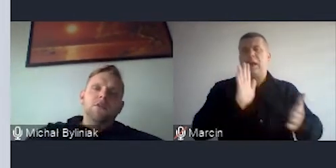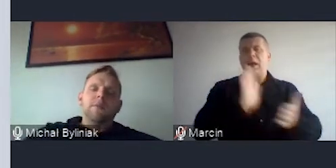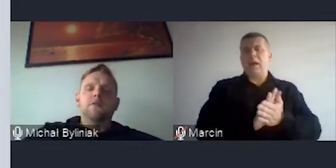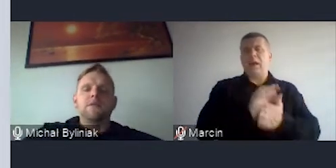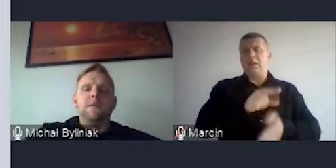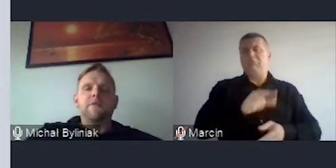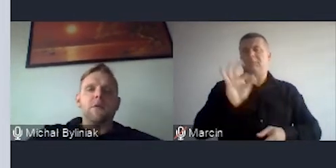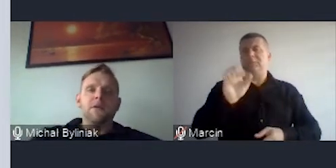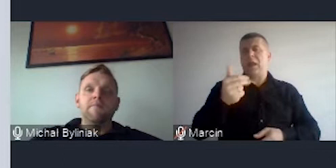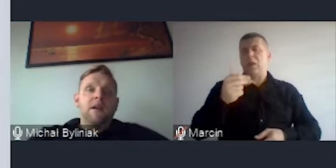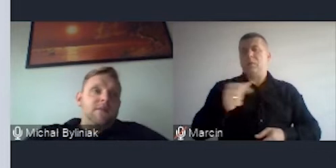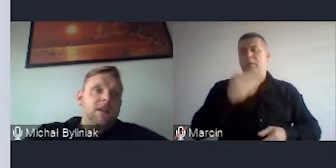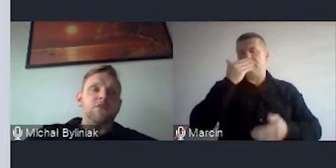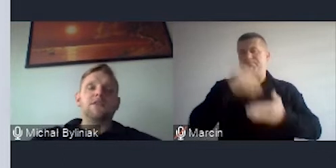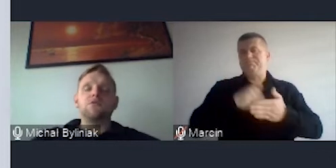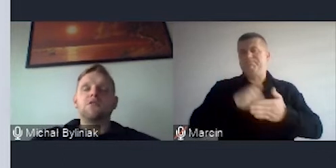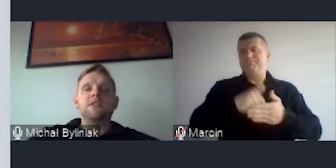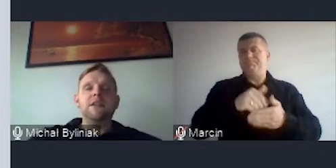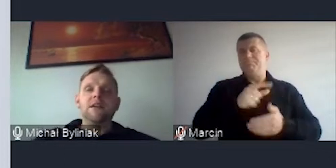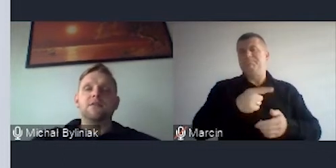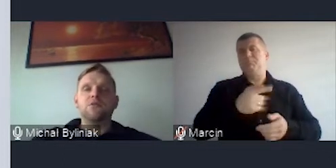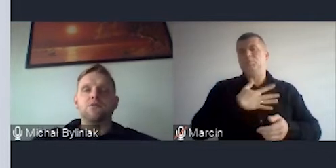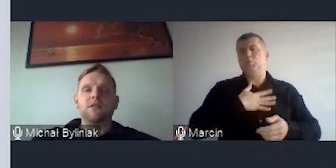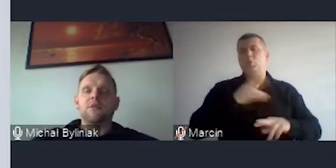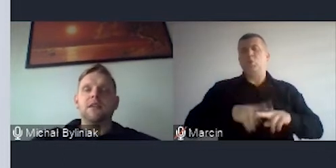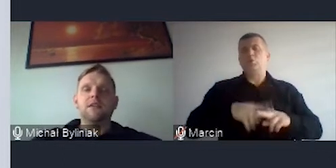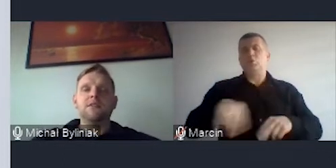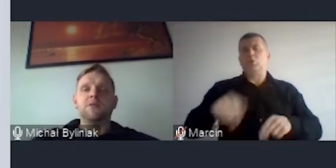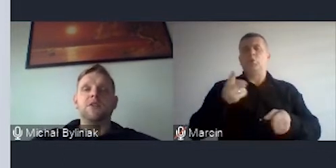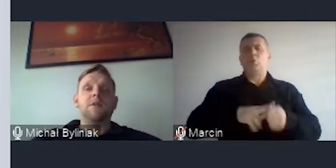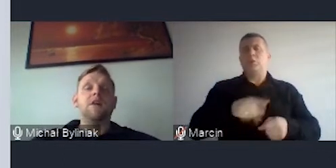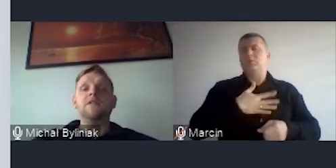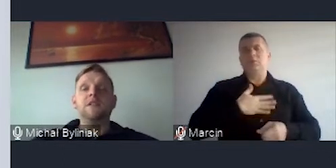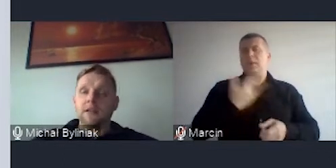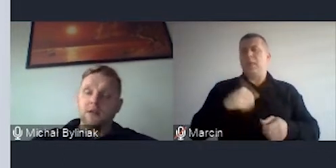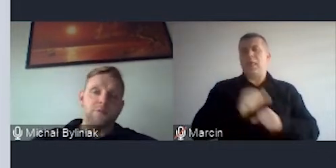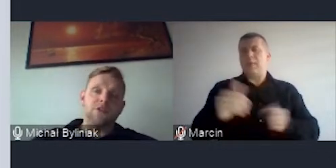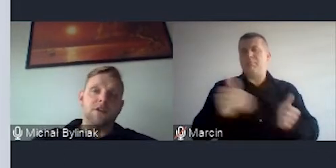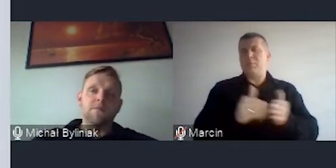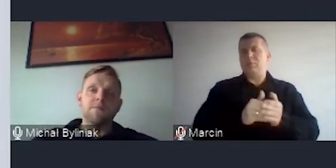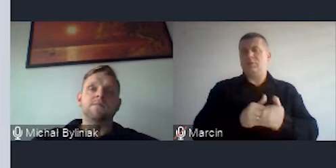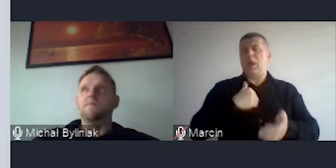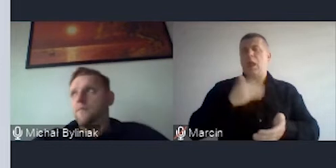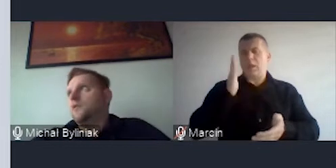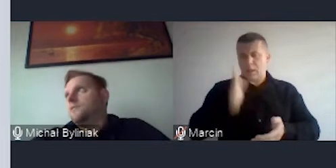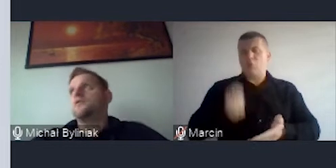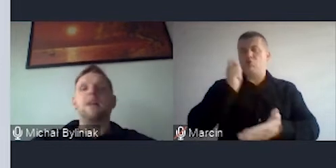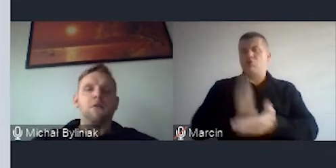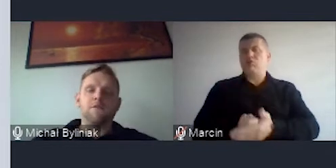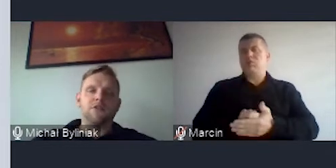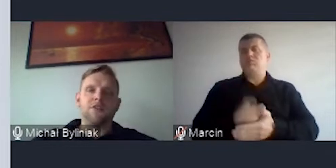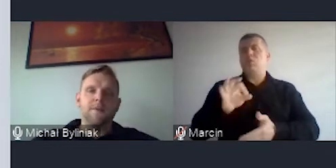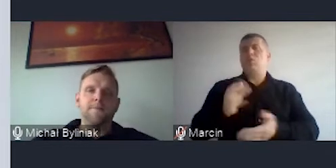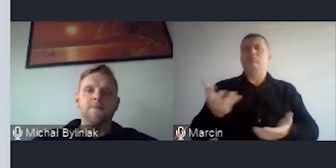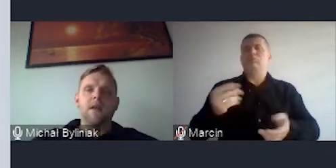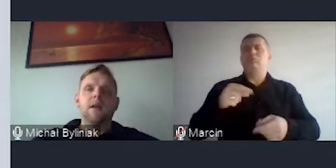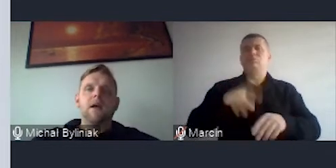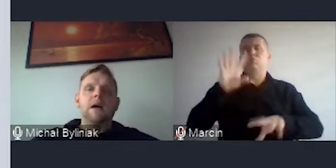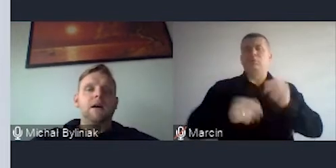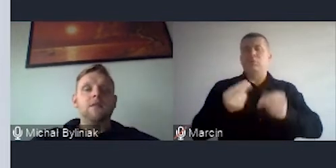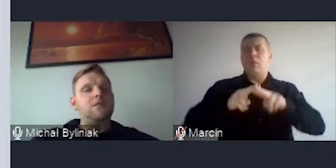które będą występowały i które z urządzeń nie jest już zakładane, nie jest potrzebne, a wy i tak je kupicie, bo zostało w budżecie,